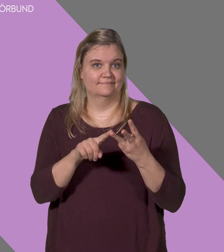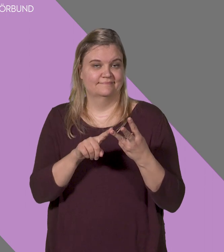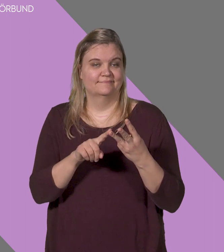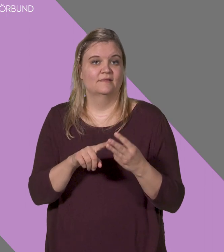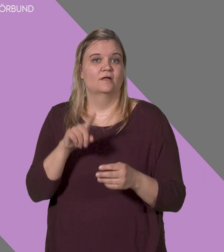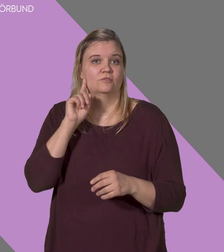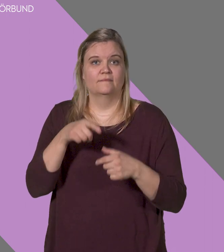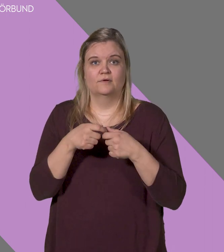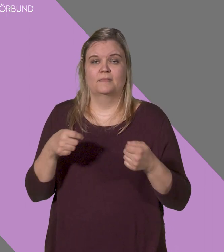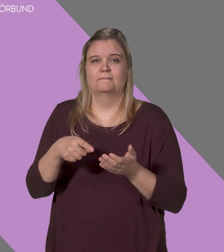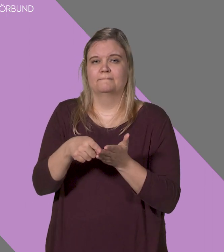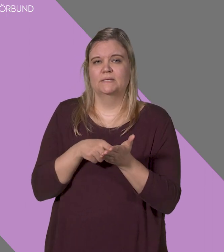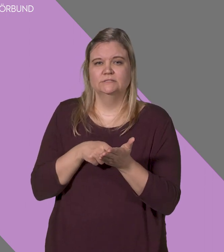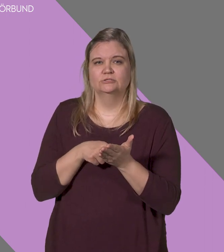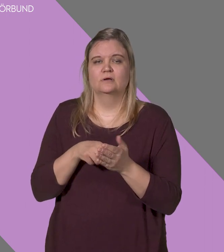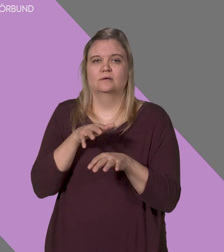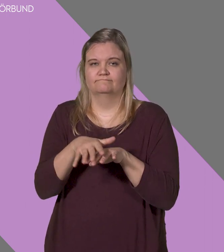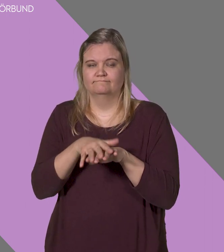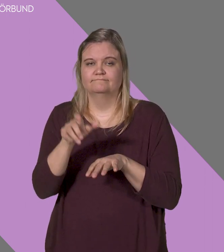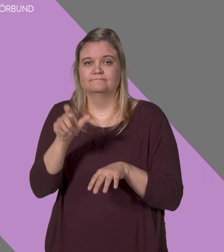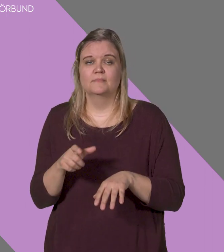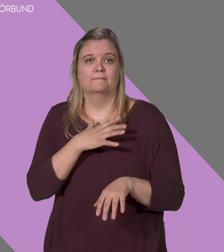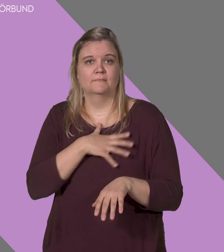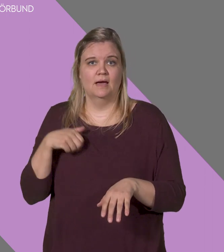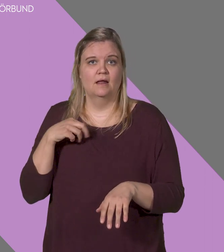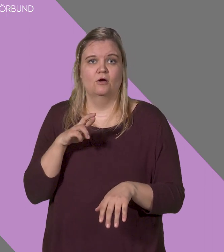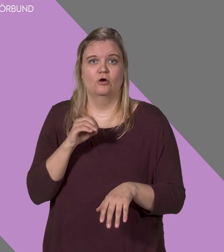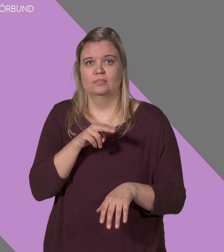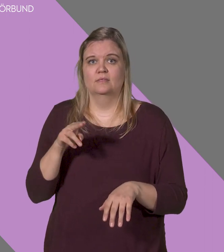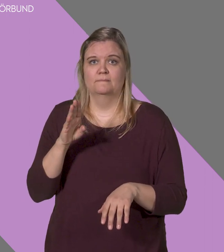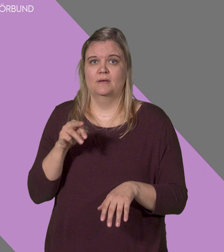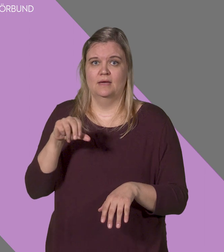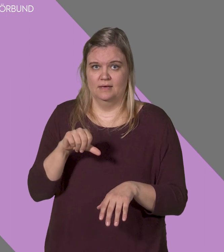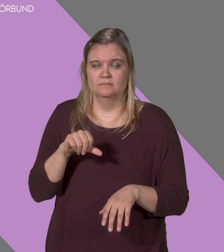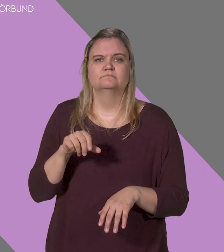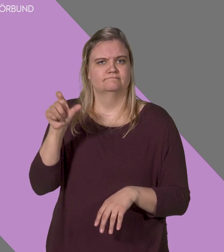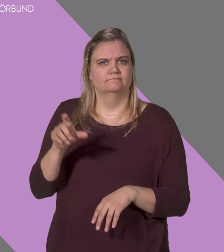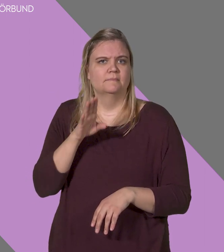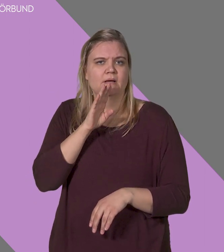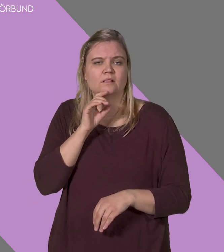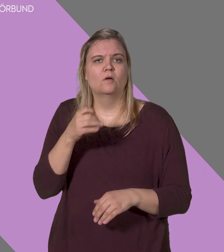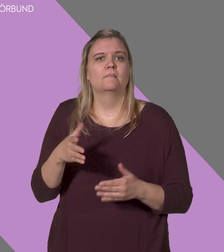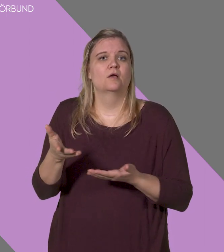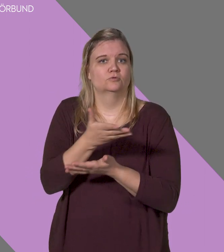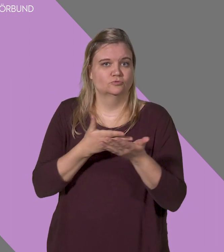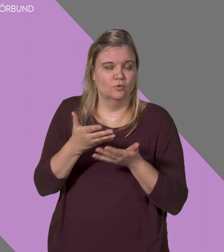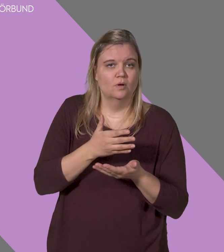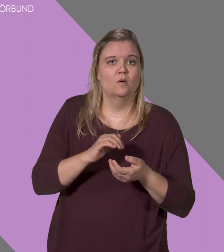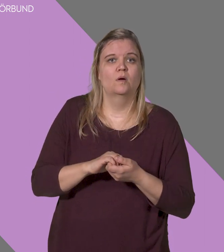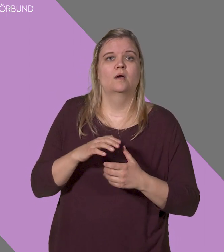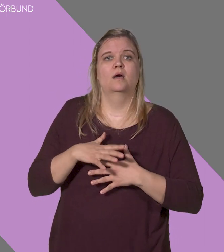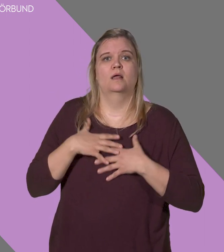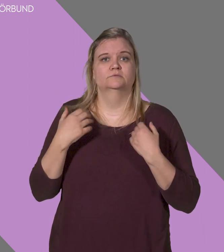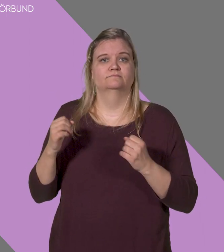Specialsakkunnig Marika Rönnberg från förbundet berättade om -